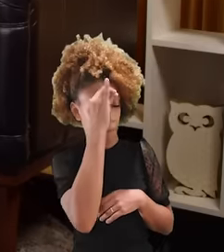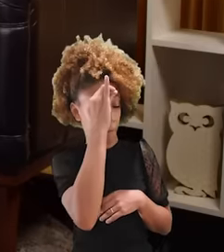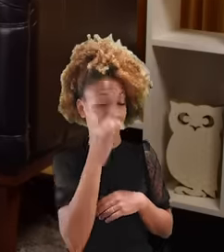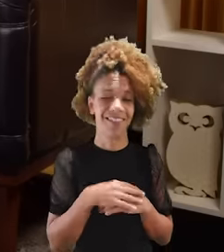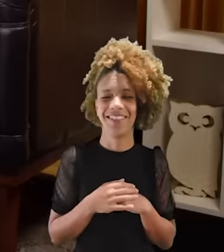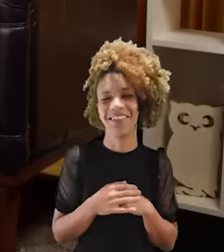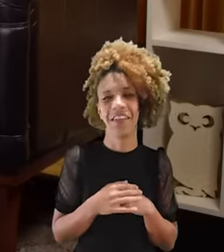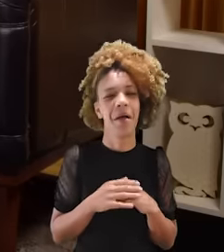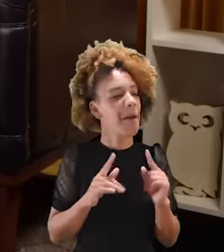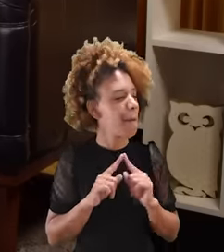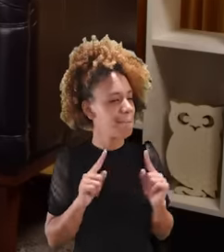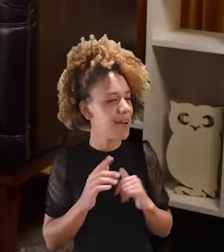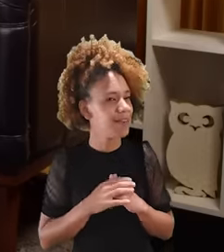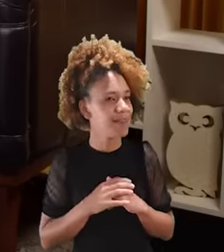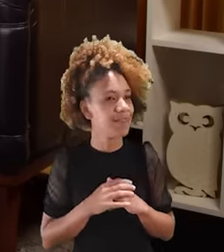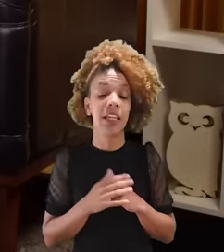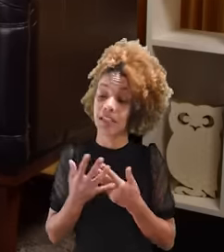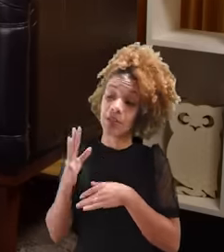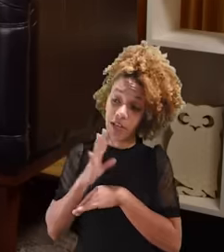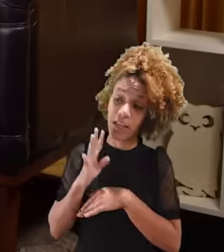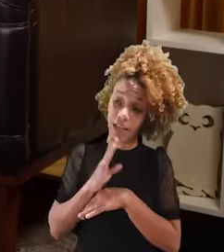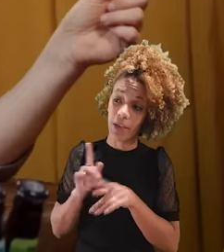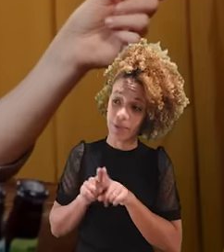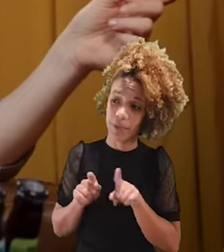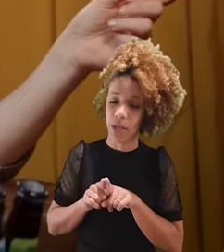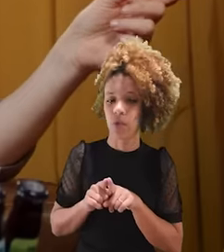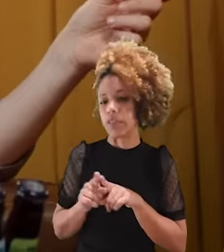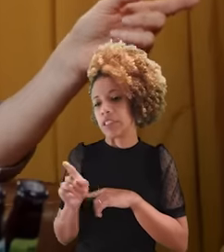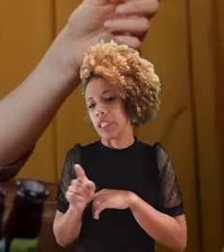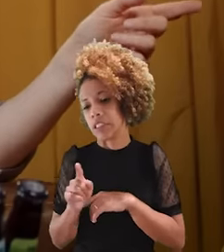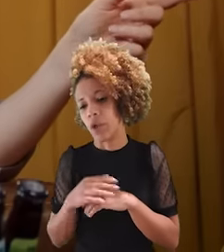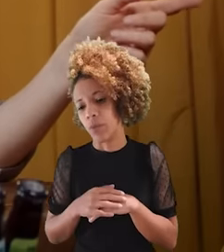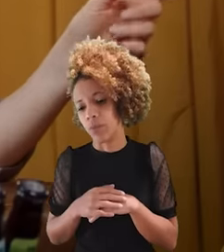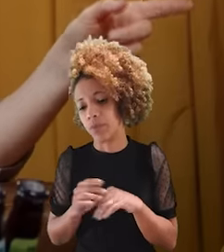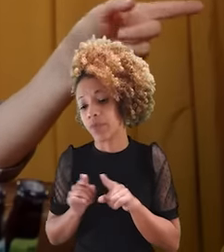isso e e que é isso é legal também quando você dá não a pessoa que recebe o seu Sim sabe o valor